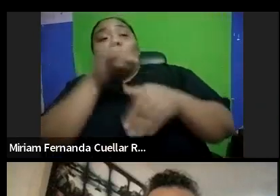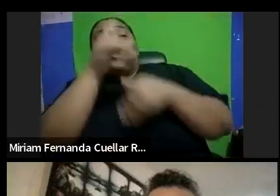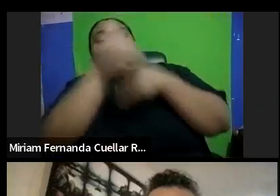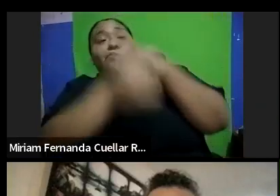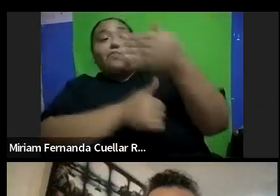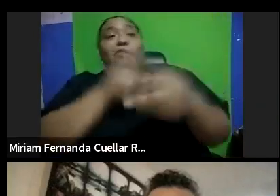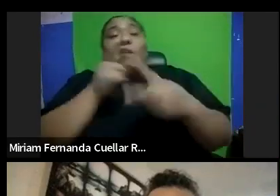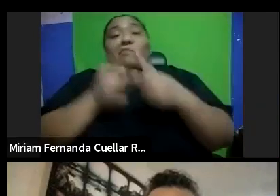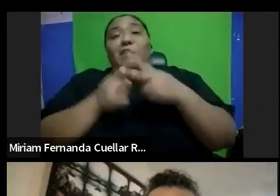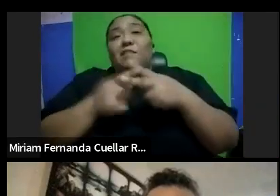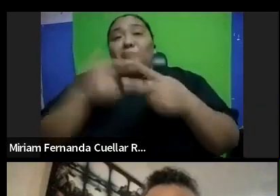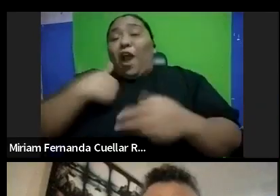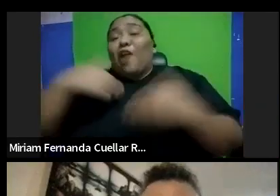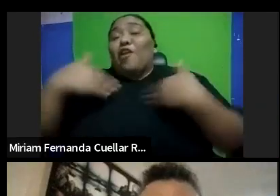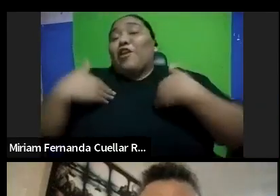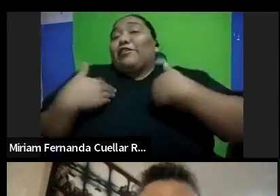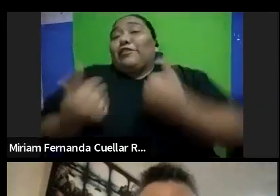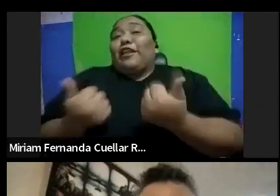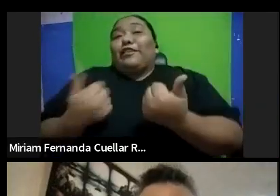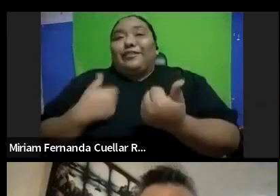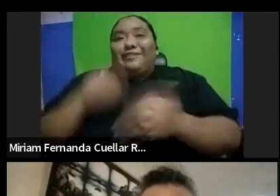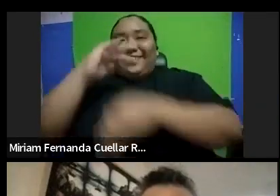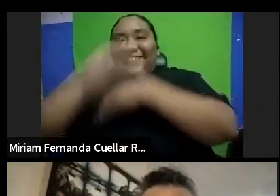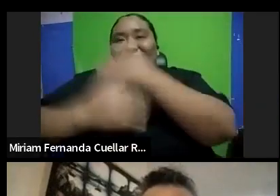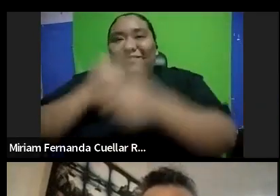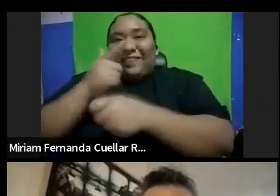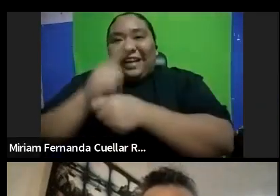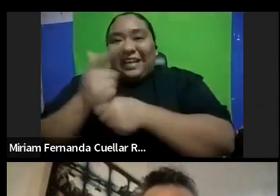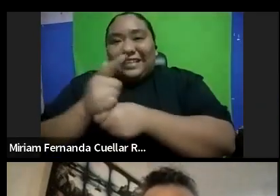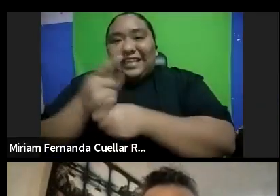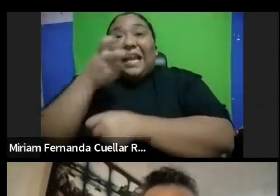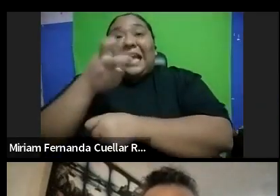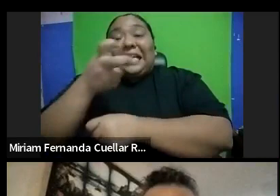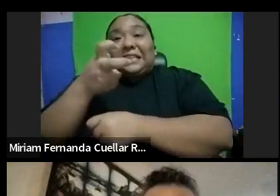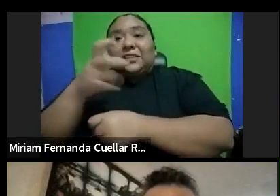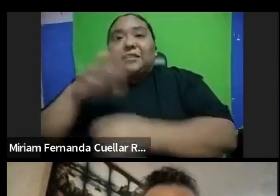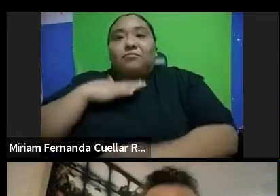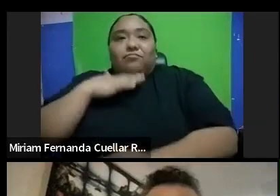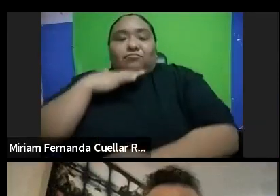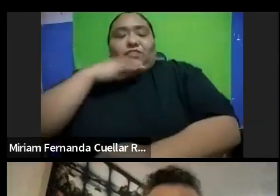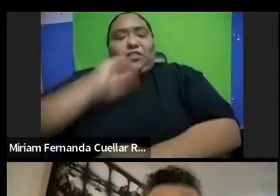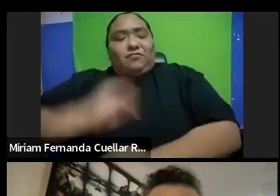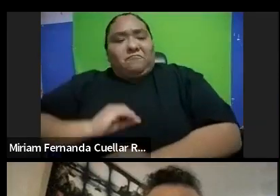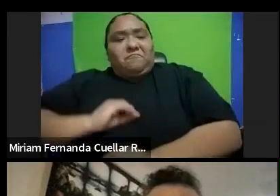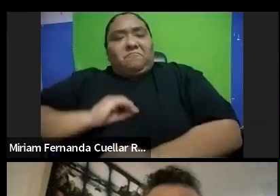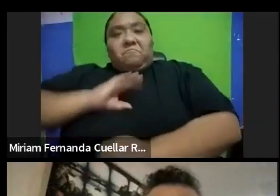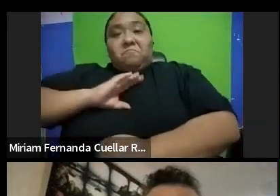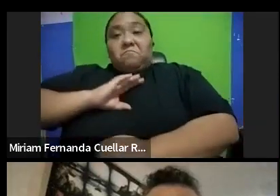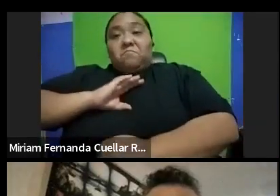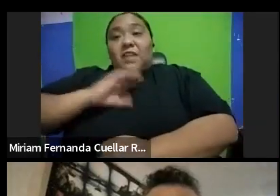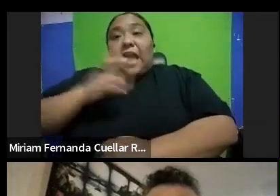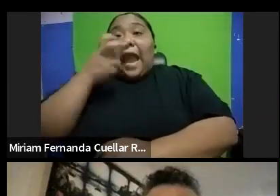entiende cómo se construye n las n las matemáticas, entonces n las matemáticas, las matemáticas, entonces ese inversión